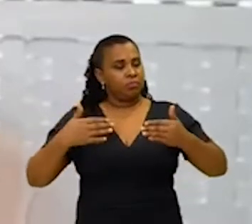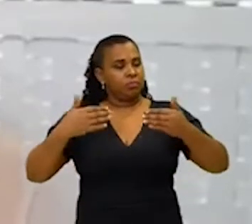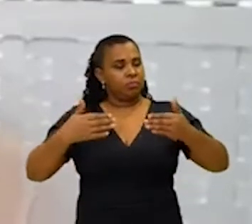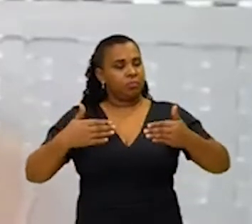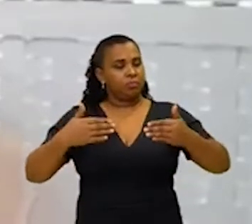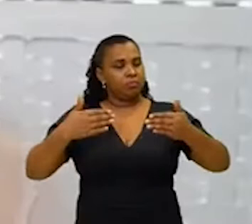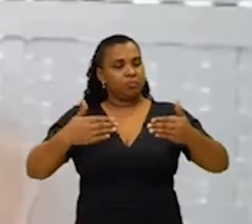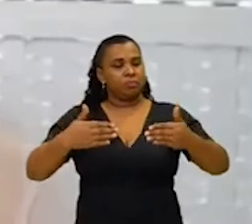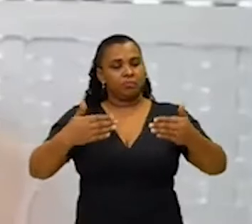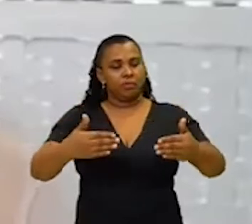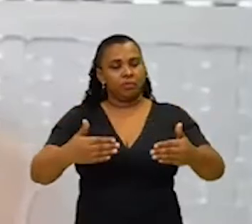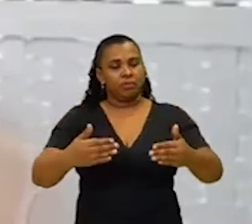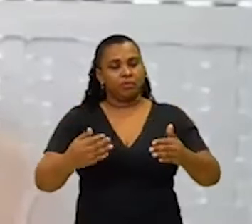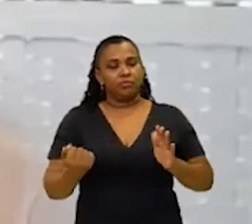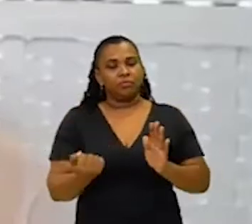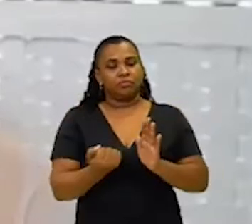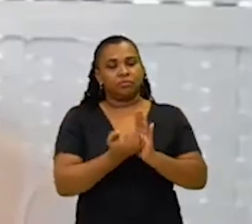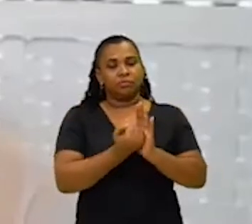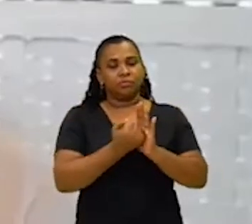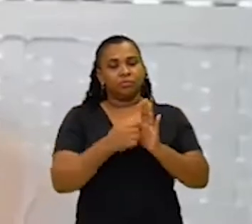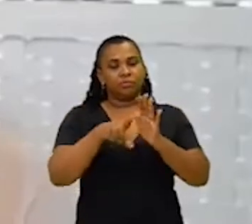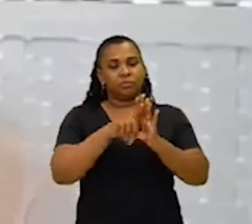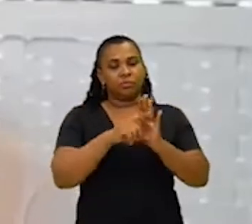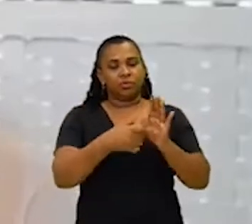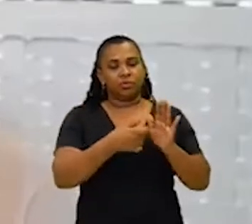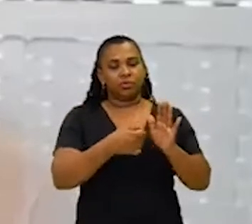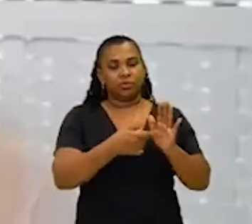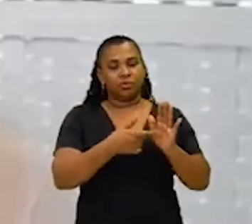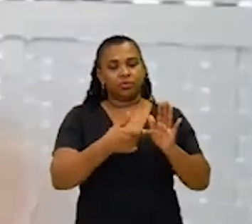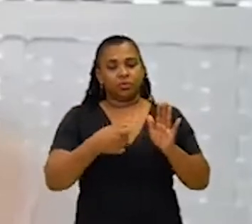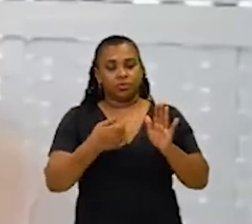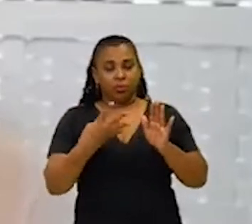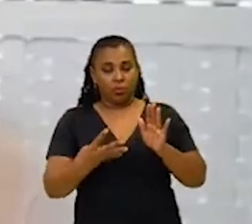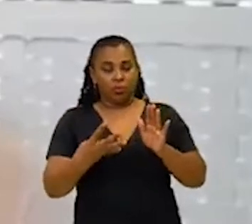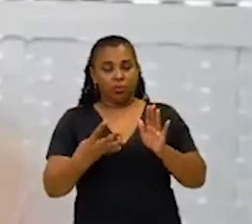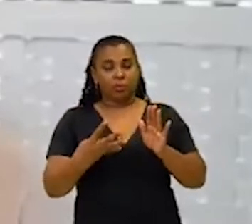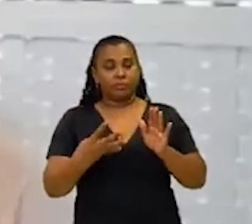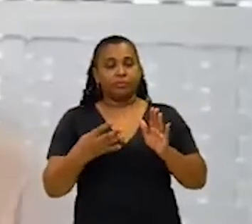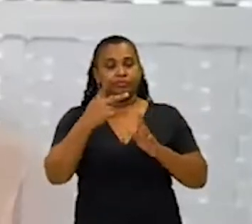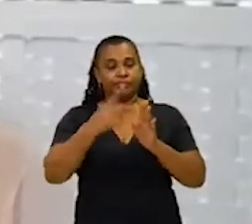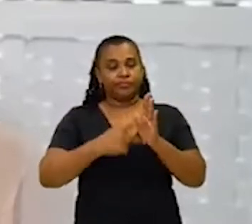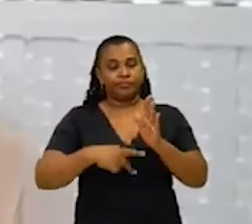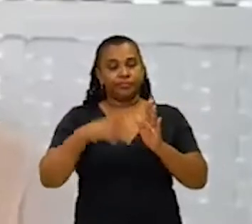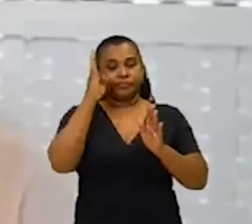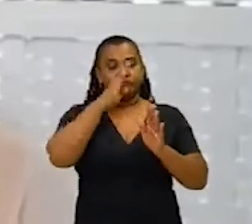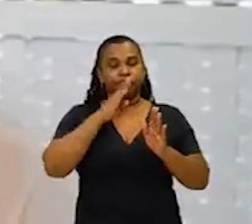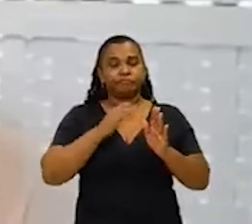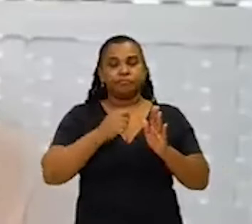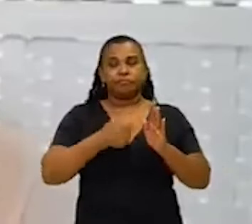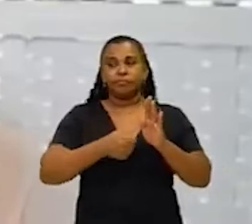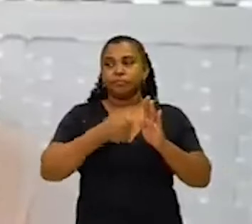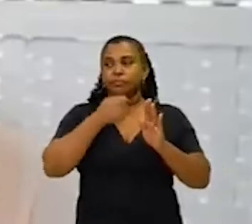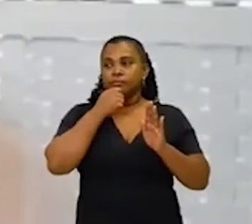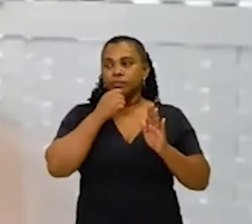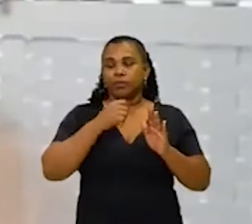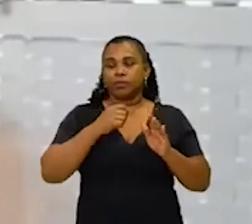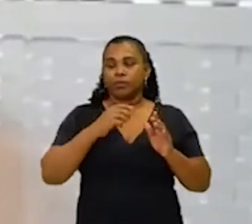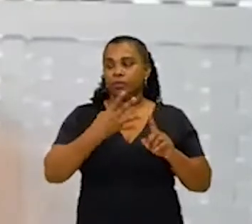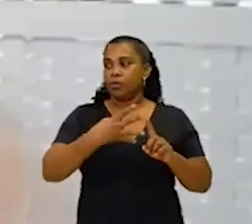em 2004 o programa Brasil sem homofobia vários problemas de direitos humanos e hoje com nomes